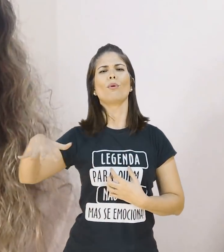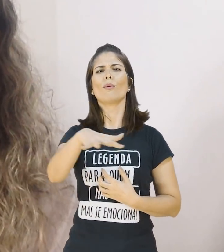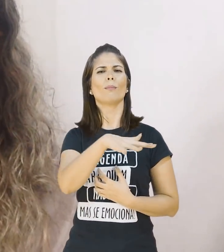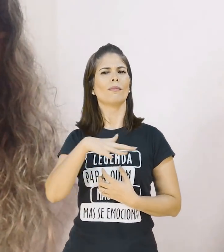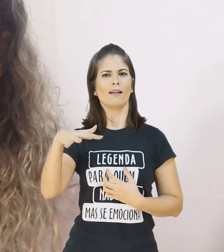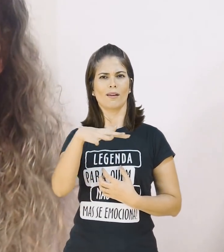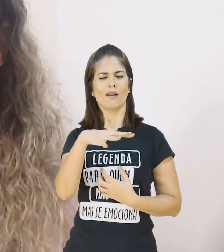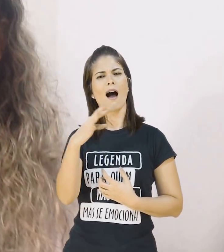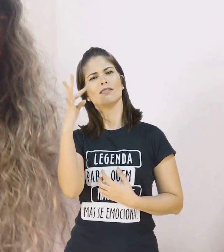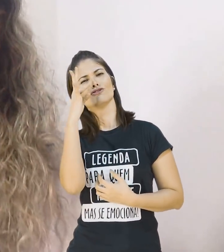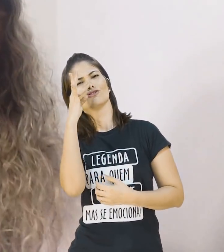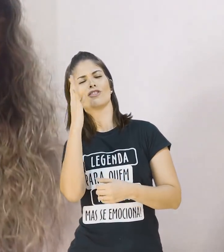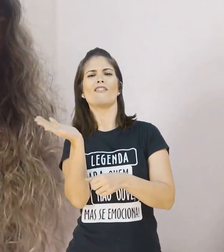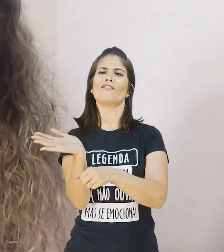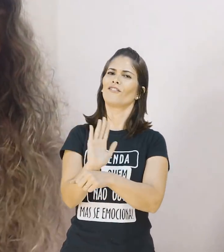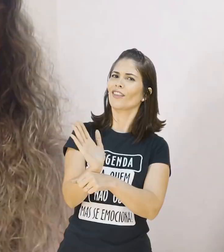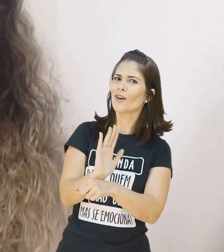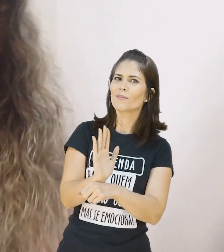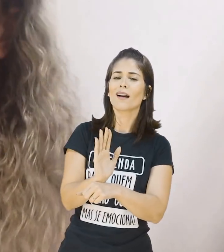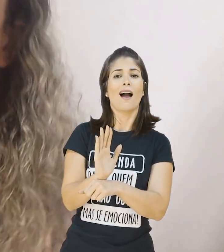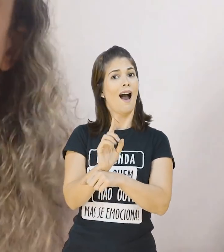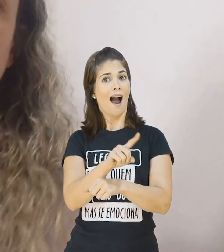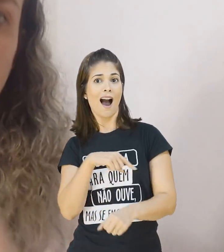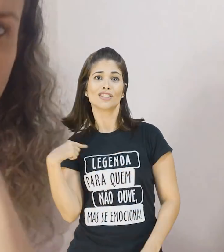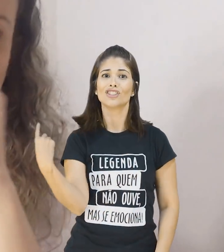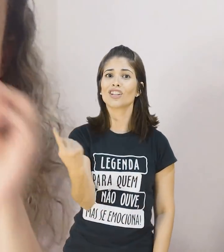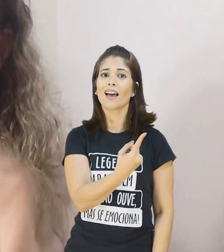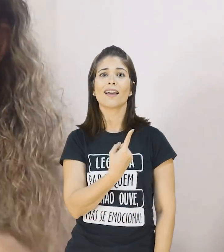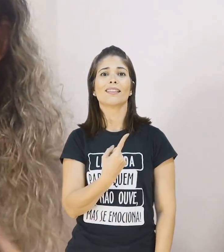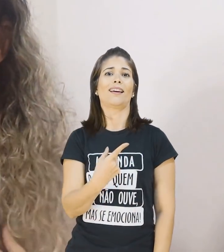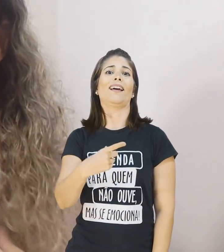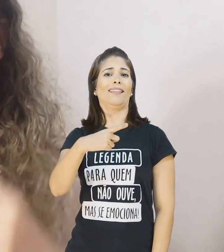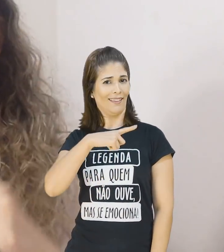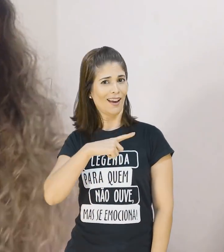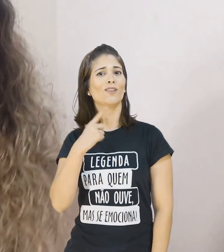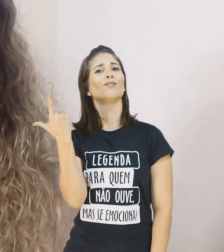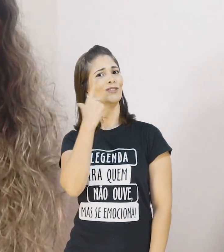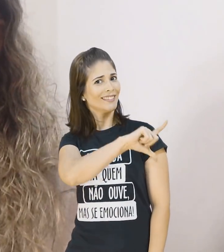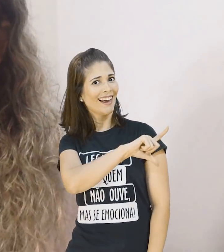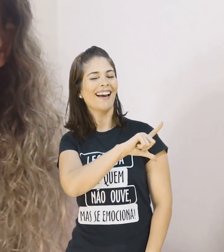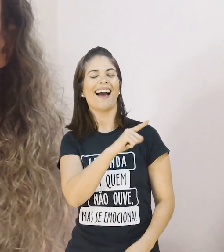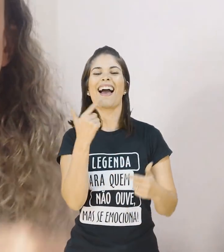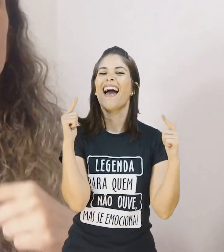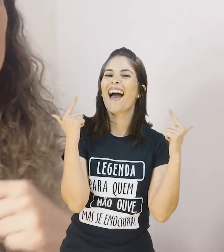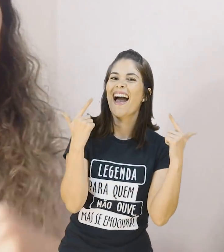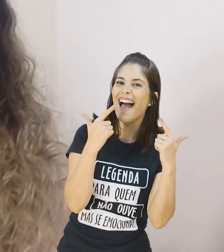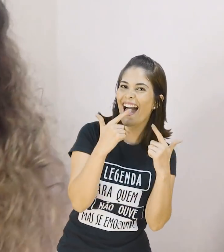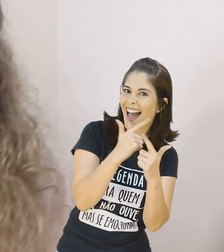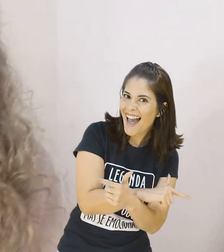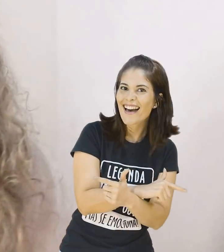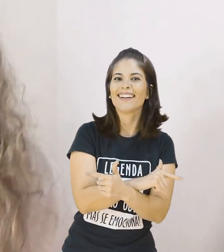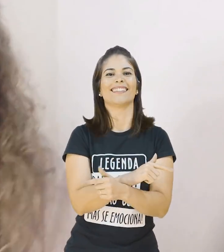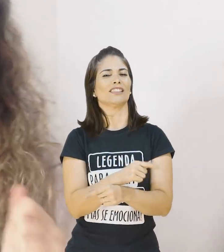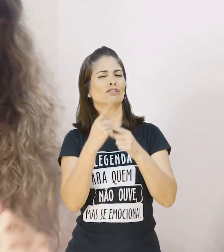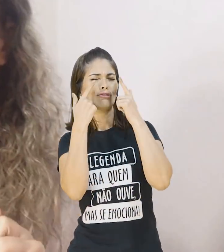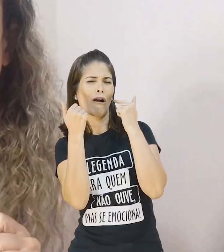ao público que tá assistindo ao filme. A gente consegue rir juntos. Chorar juntos.